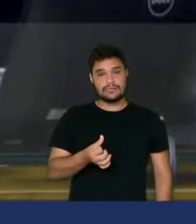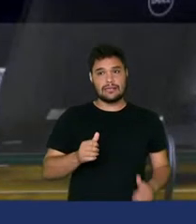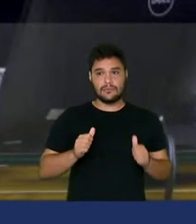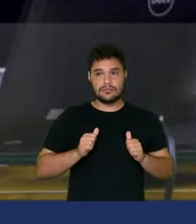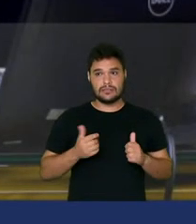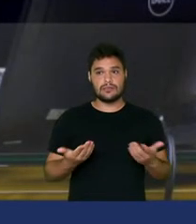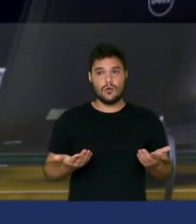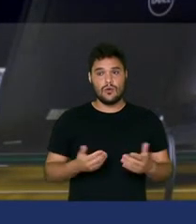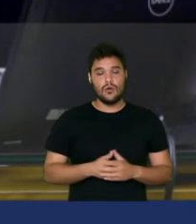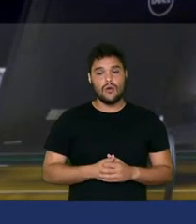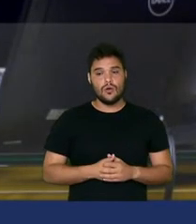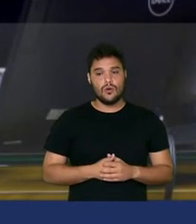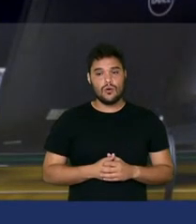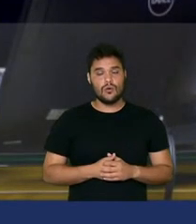VOTAÇÃO. 323 SIM E 48 NÃO,